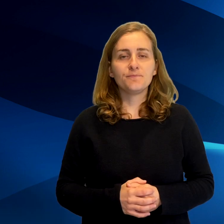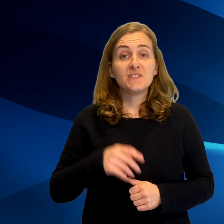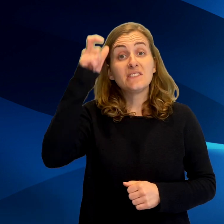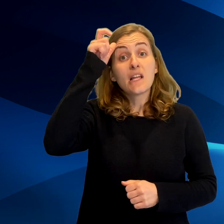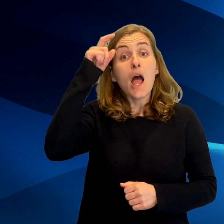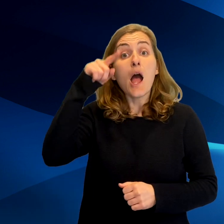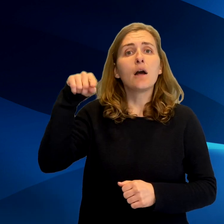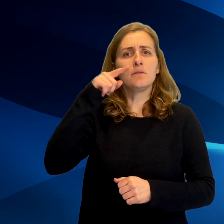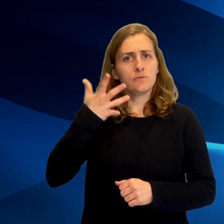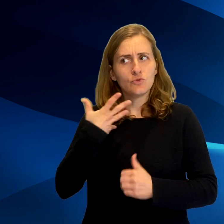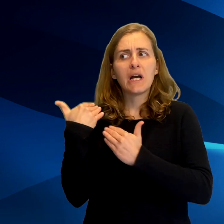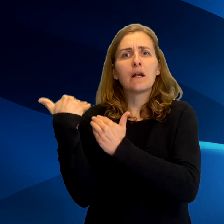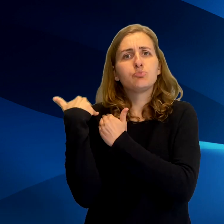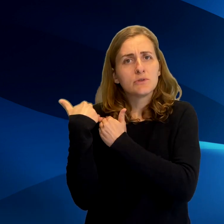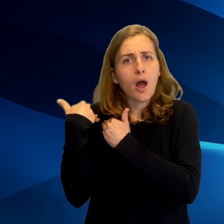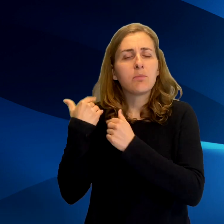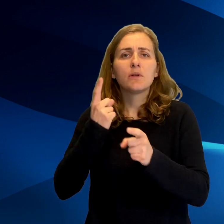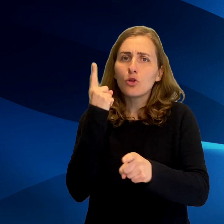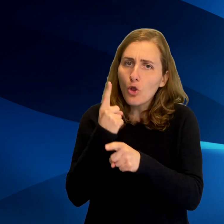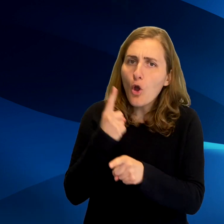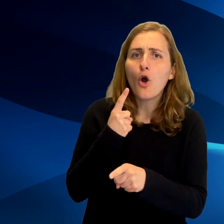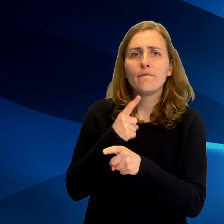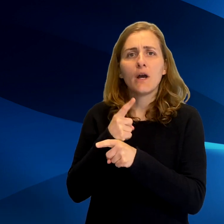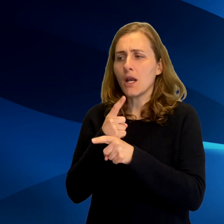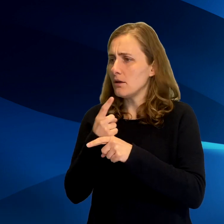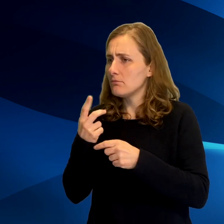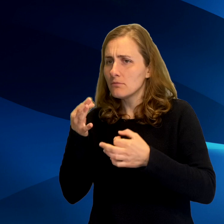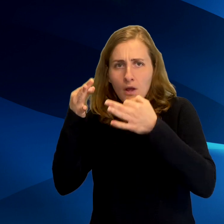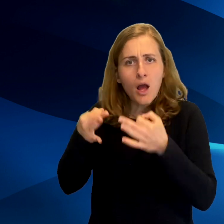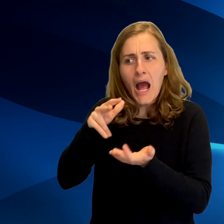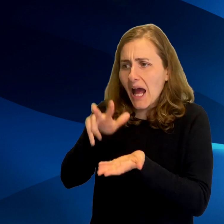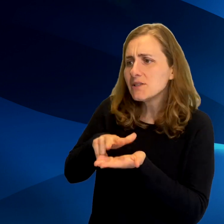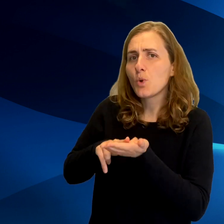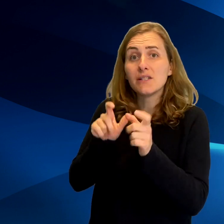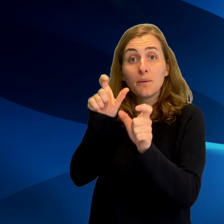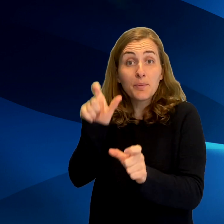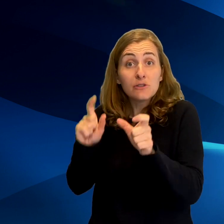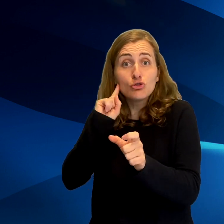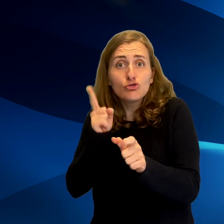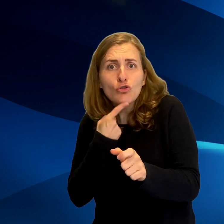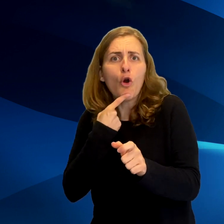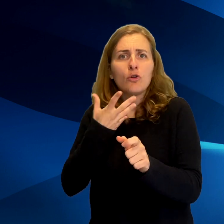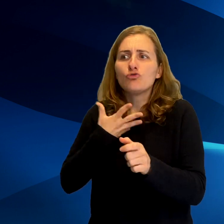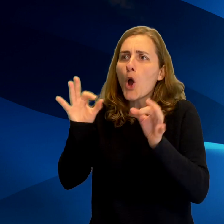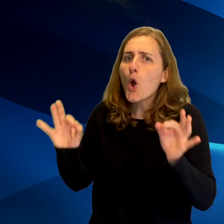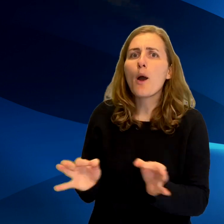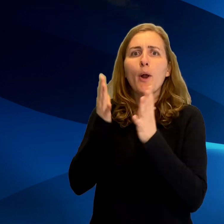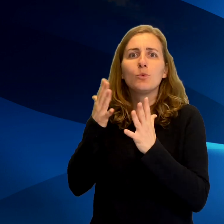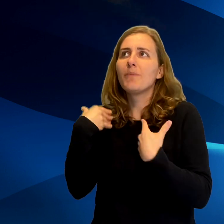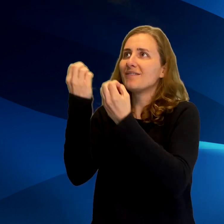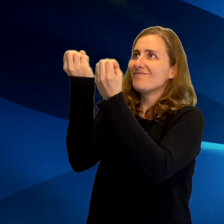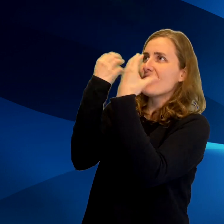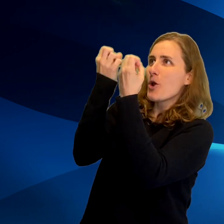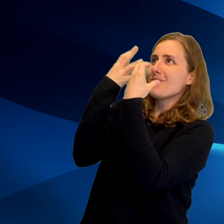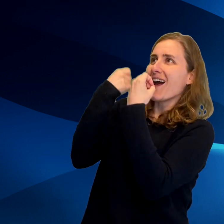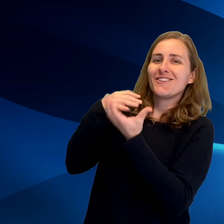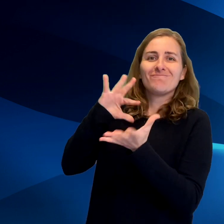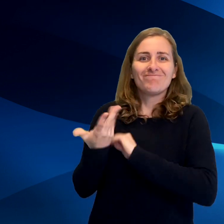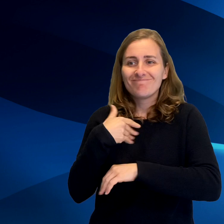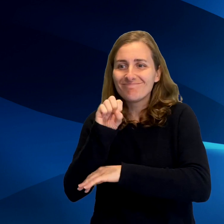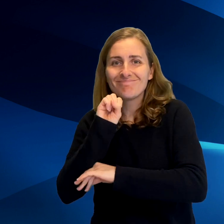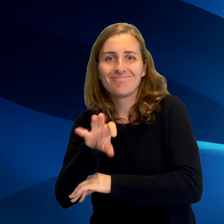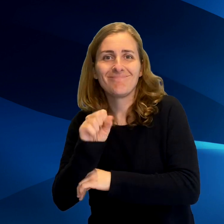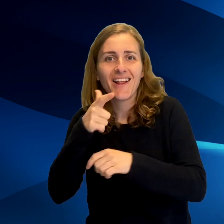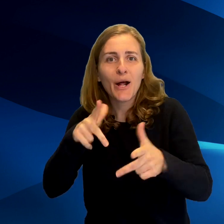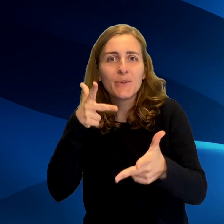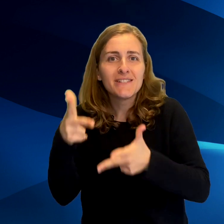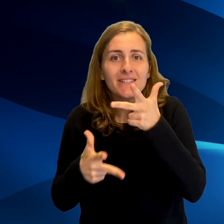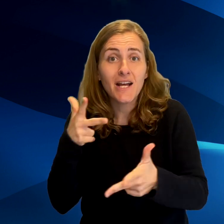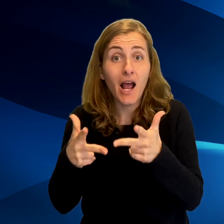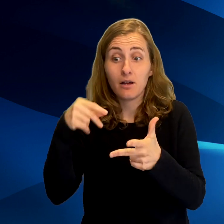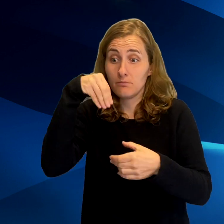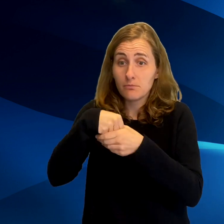Gli Stati Membri hanno la responsabilità e il dovere di assicurare alle persone sorde l’opportunità di formarsi e lavorare come insegnanti di lingua dei segni,